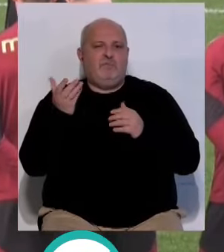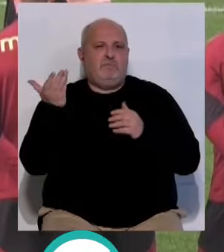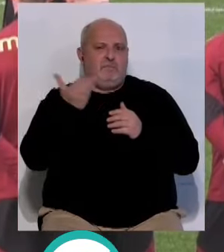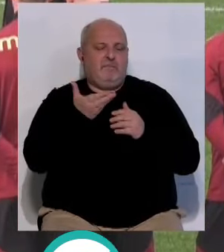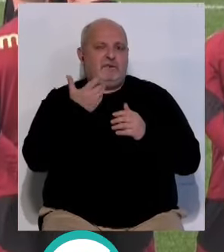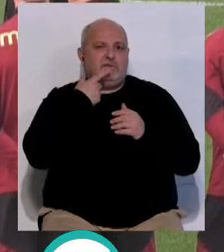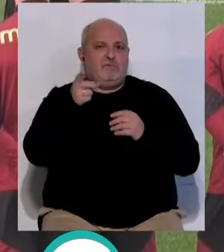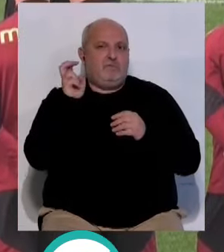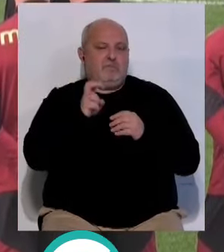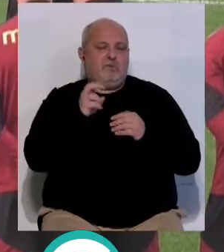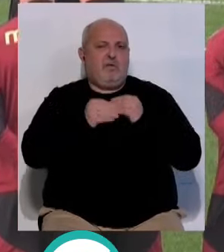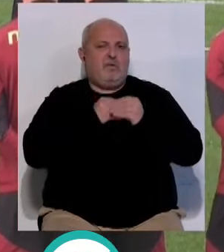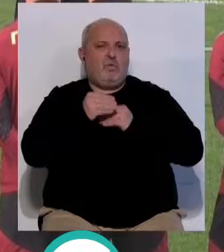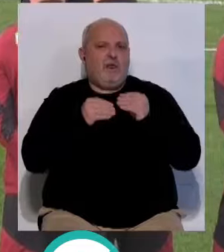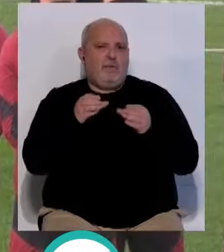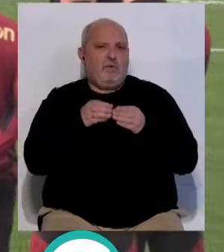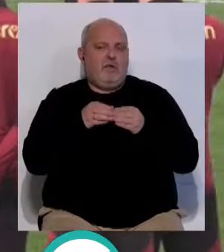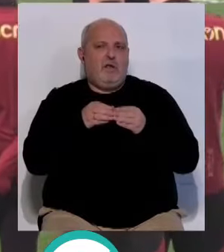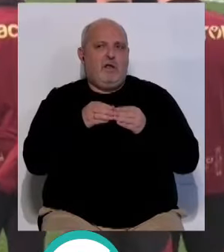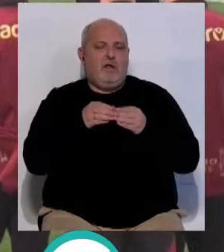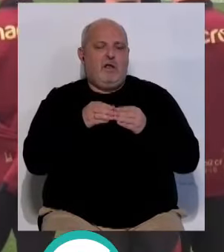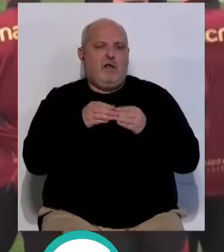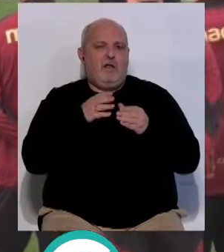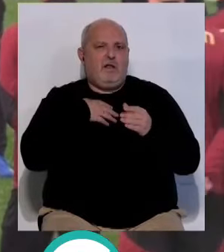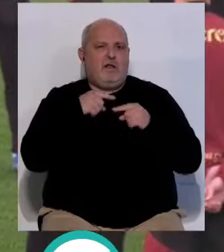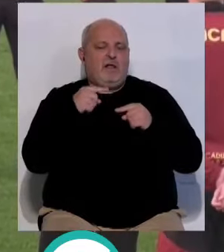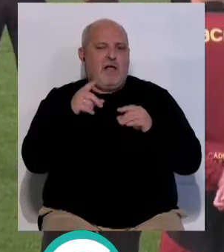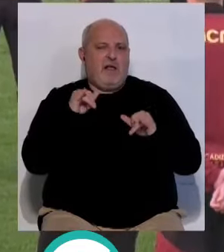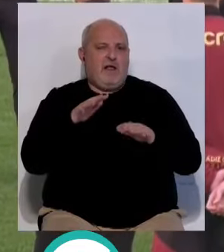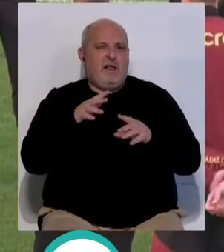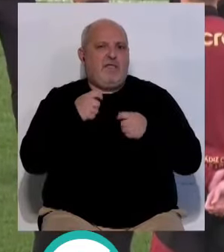pero si tú estás haciendo un equipo y dándole al entrenador que hay las herramientas en mitad